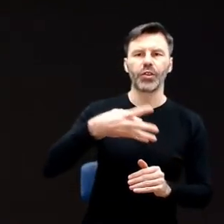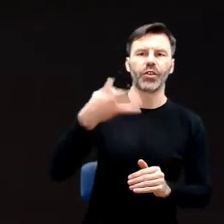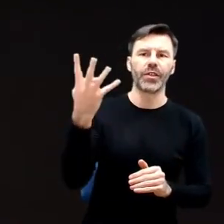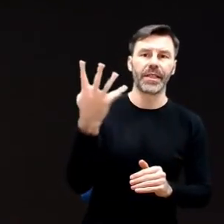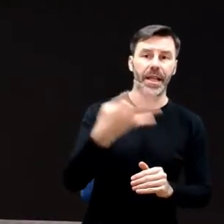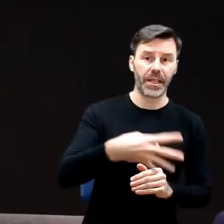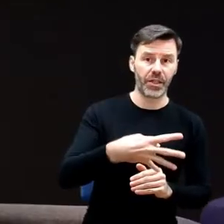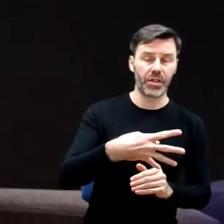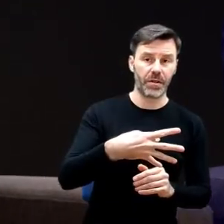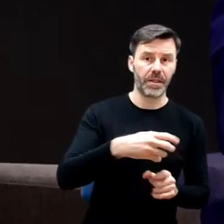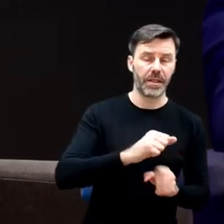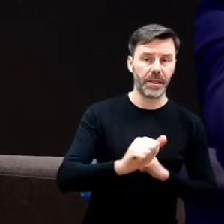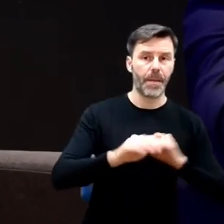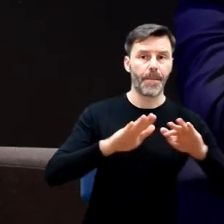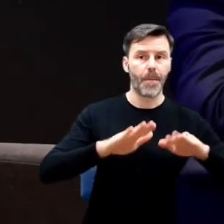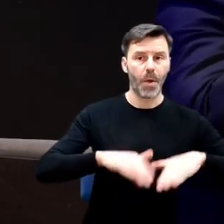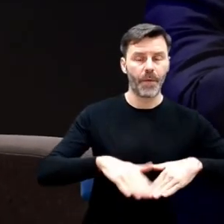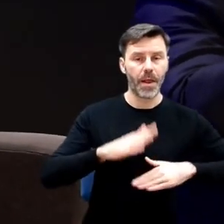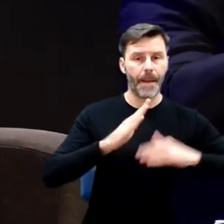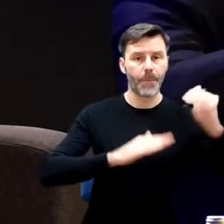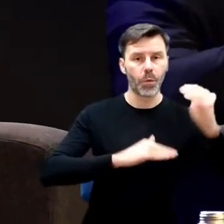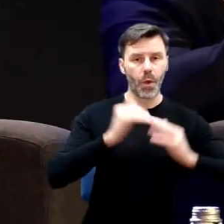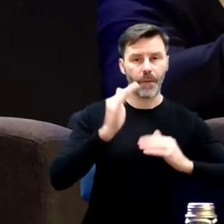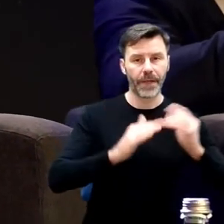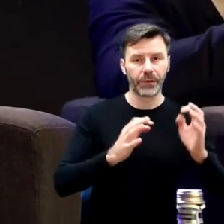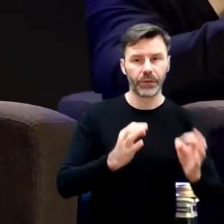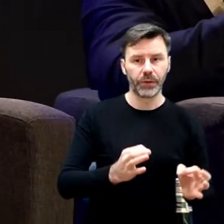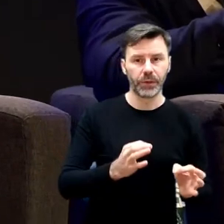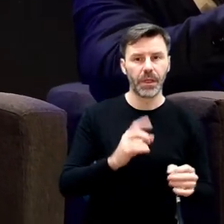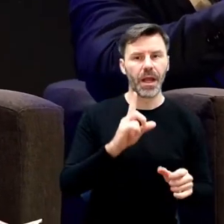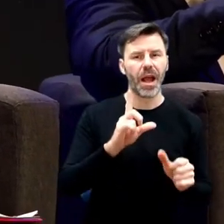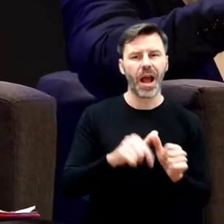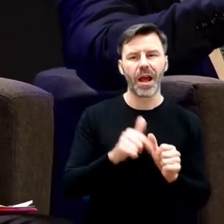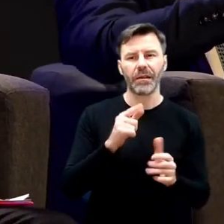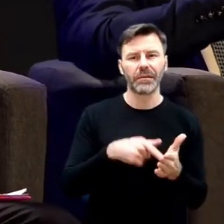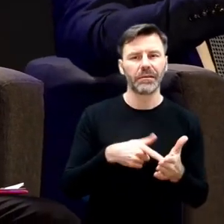chociaż ta liczba tak naprawdę zmienia się niemalże każdego dnia